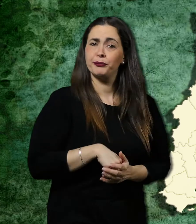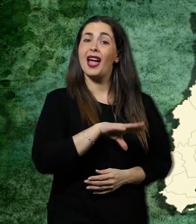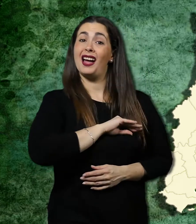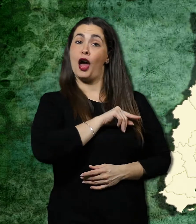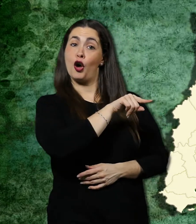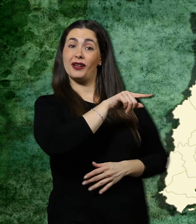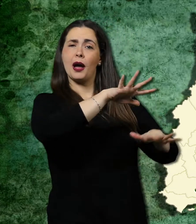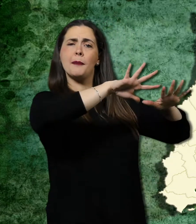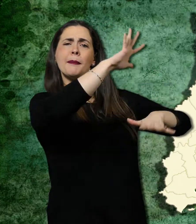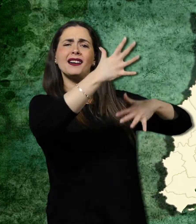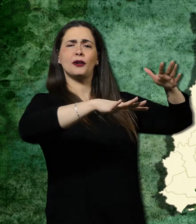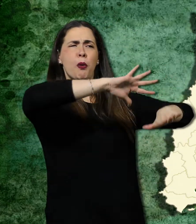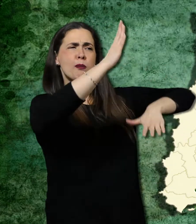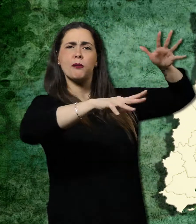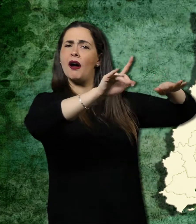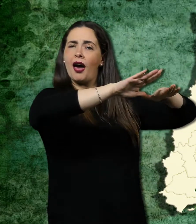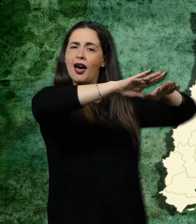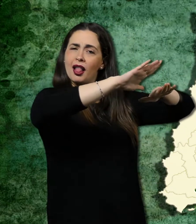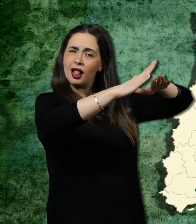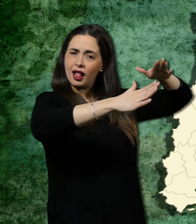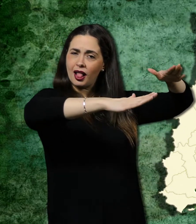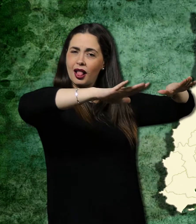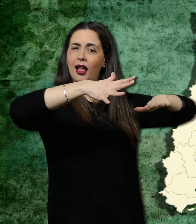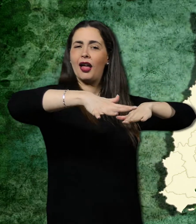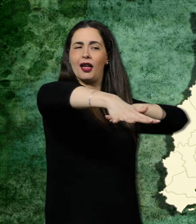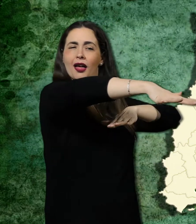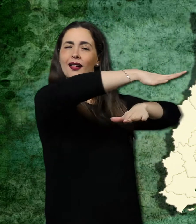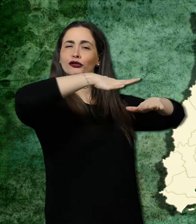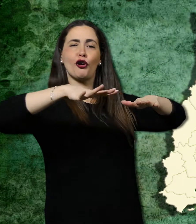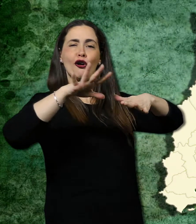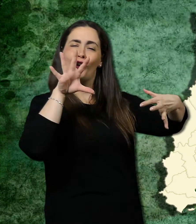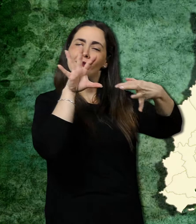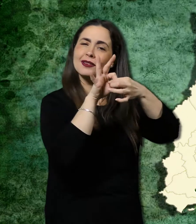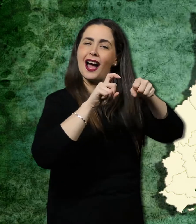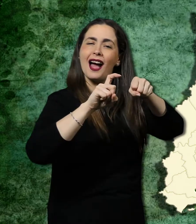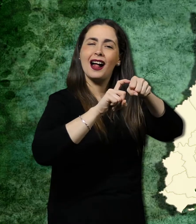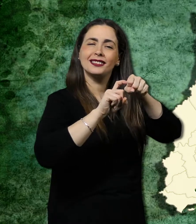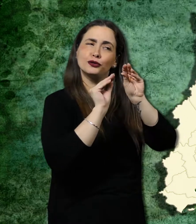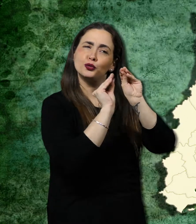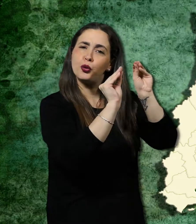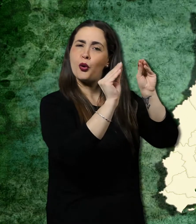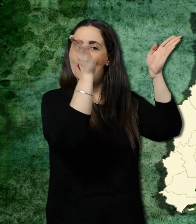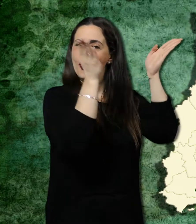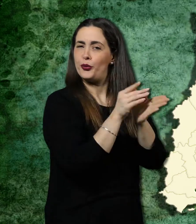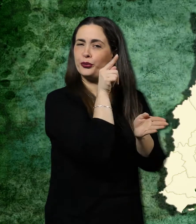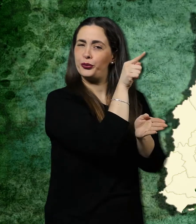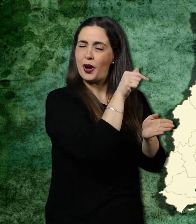El seu paisatge, amb lleugeres ondulacions, i un entorn que respon a les característiques pròpies del Vallès,